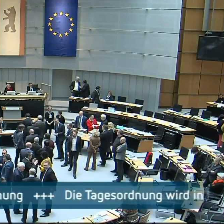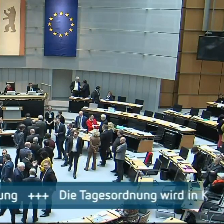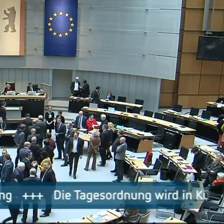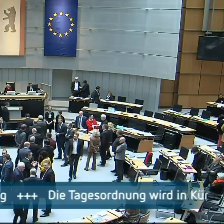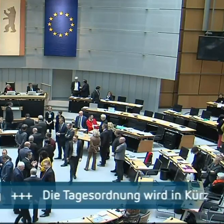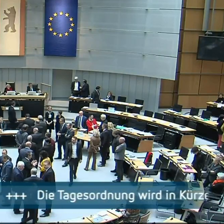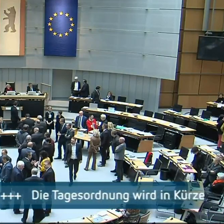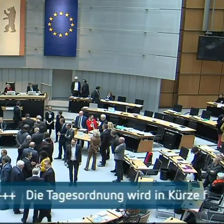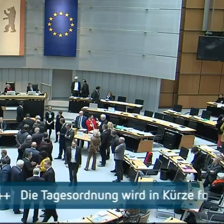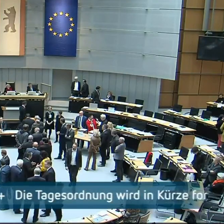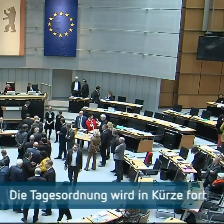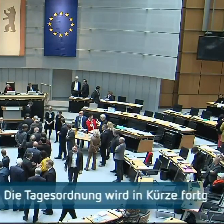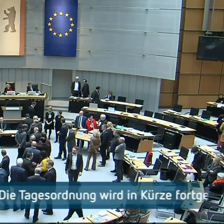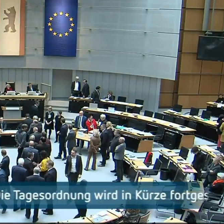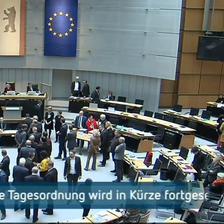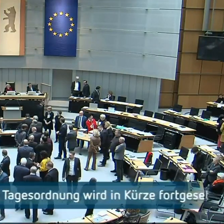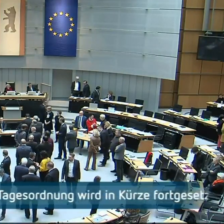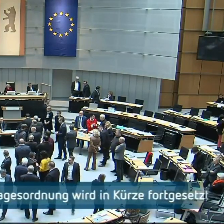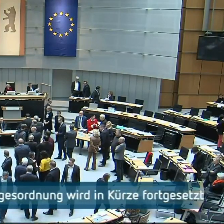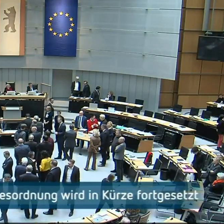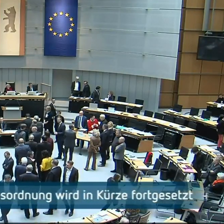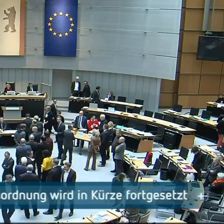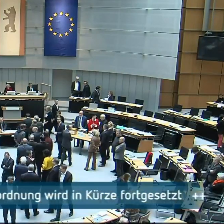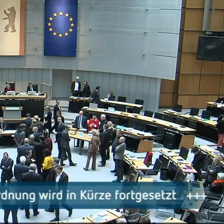(Präsidium) Sehr verehrte Herren. Im Moment stehen ja nur noch Herren an.